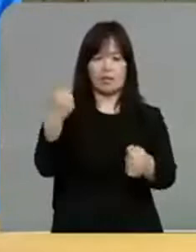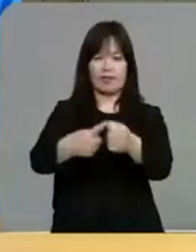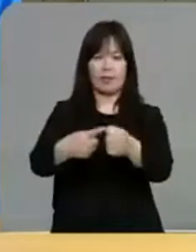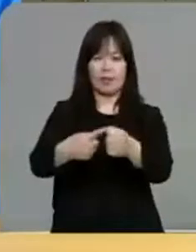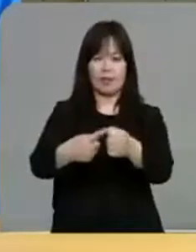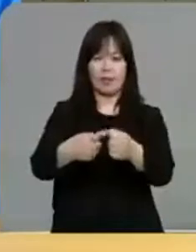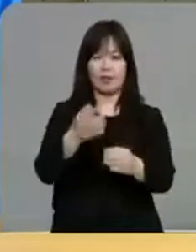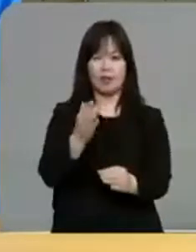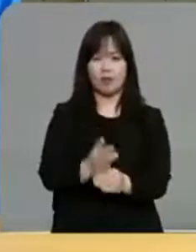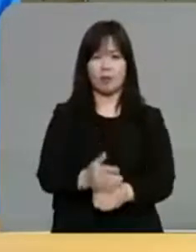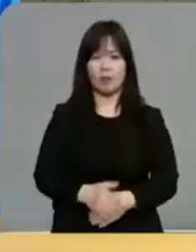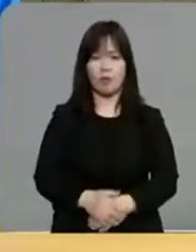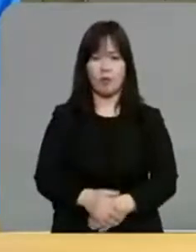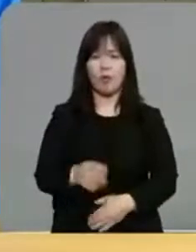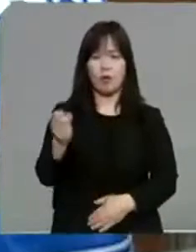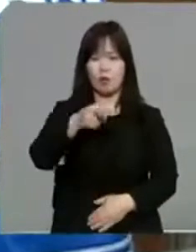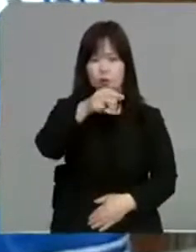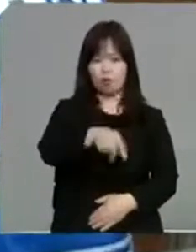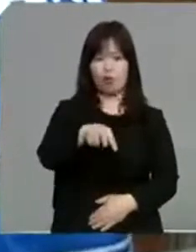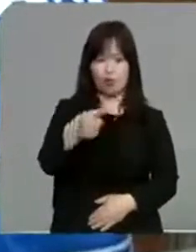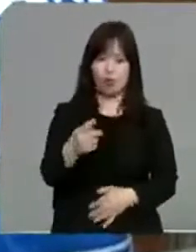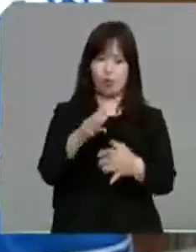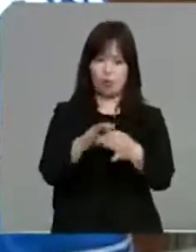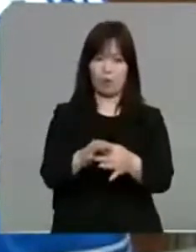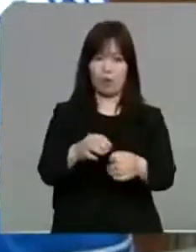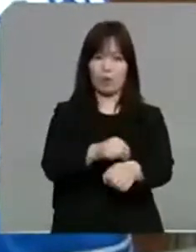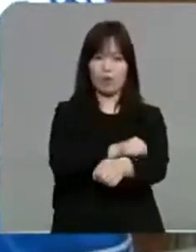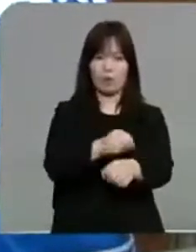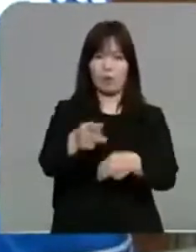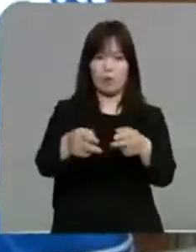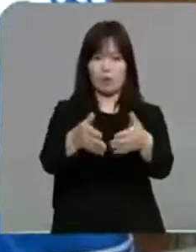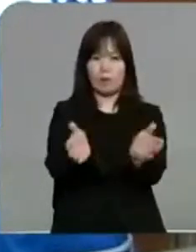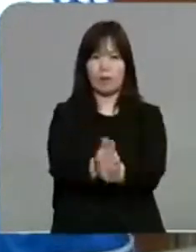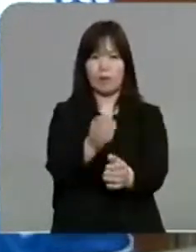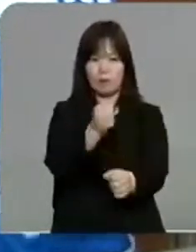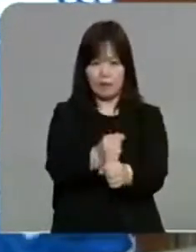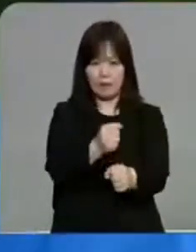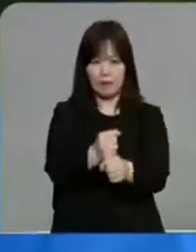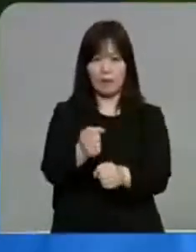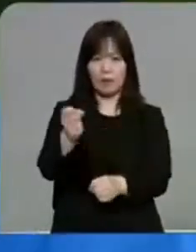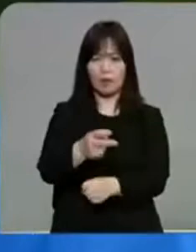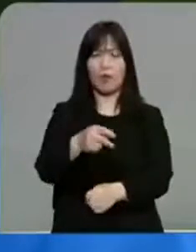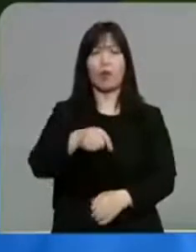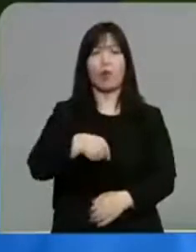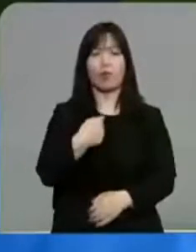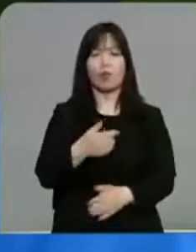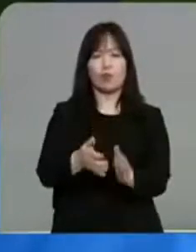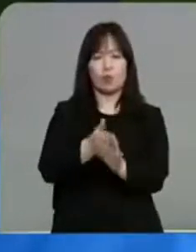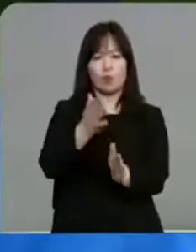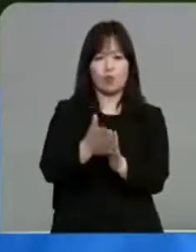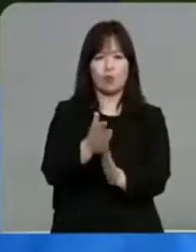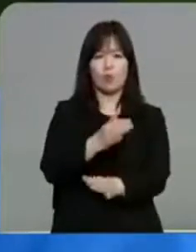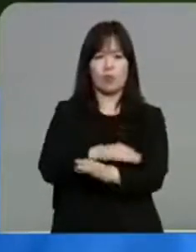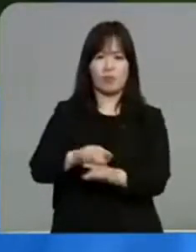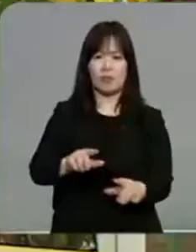걸었습니다. 이어 수소 모빌리티 특화산업단지 조성과 자족도시 완주를 위한 9개